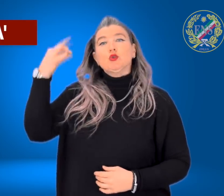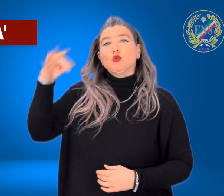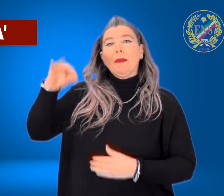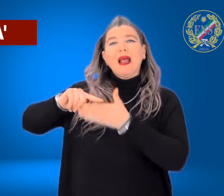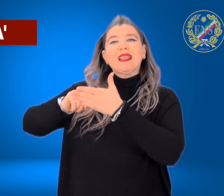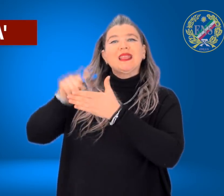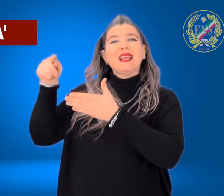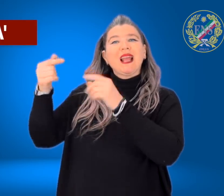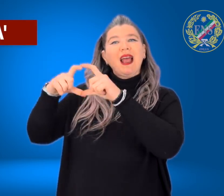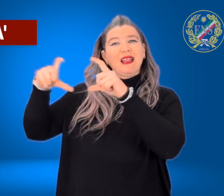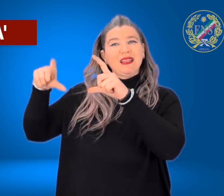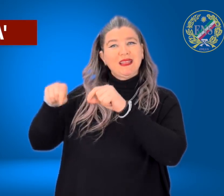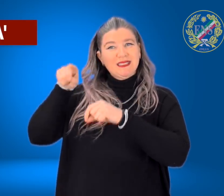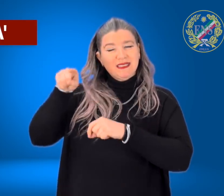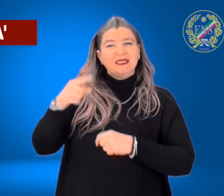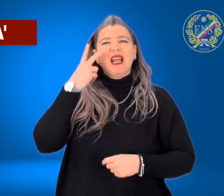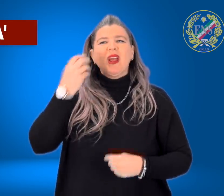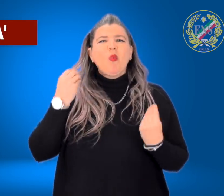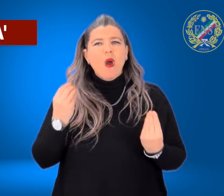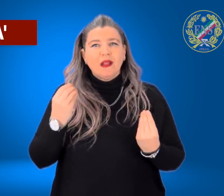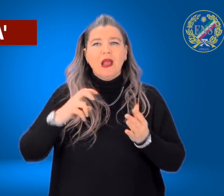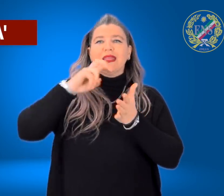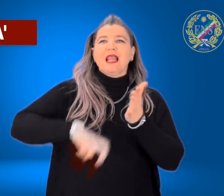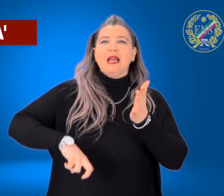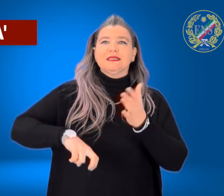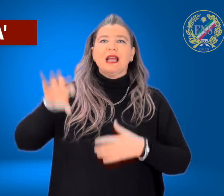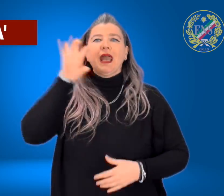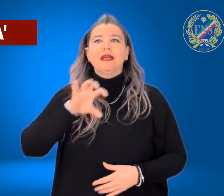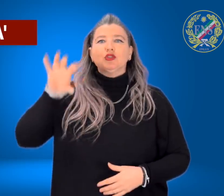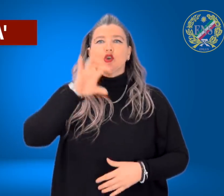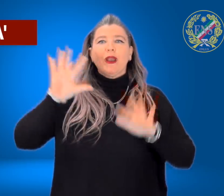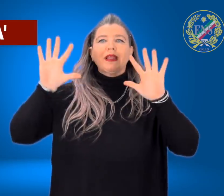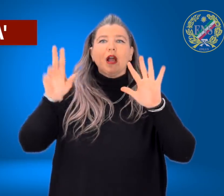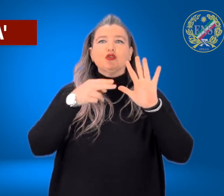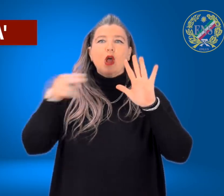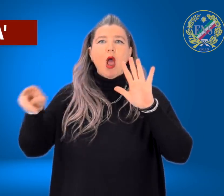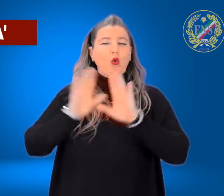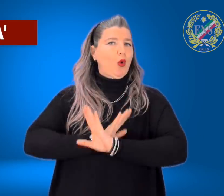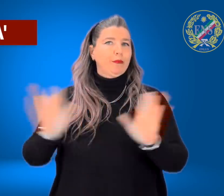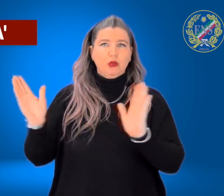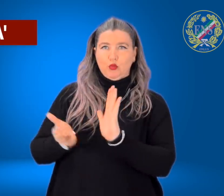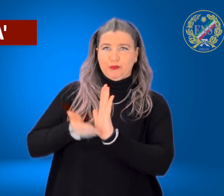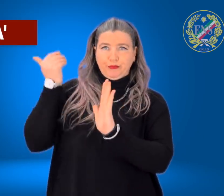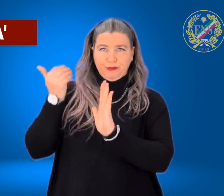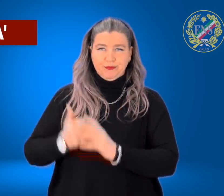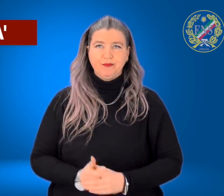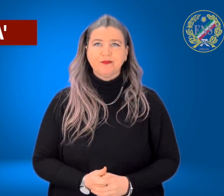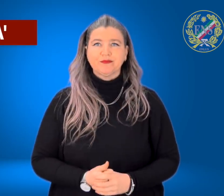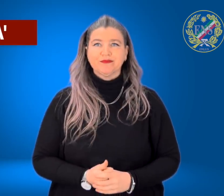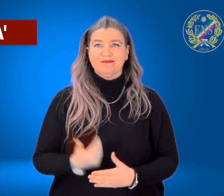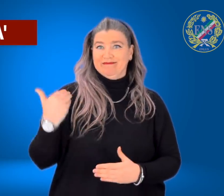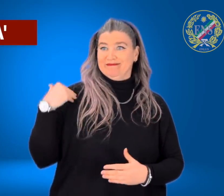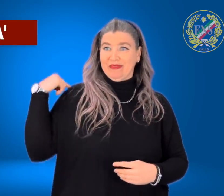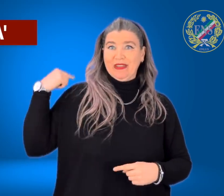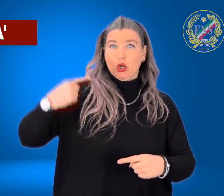Il superticket riguarda la tassa regionale di 10€ che sarà tolta.